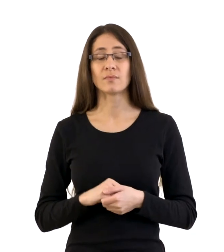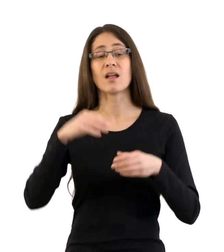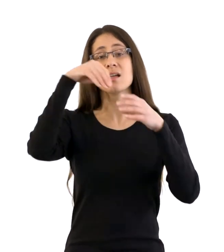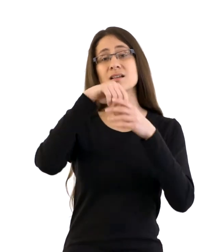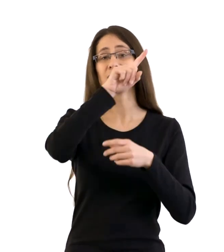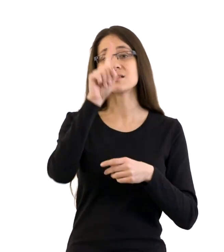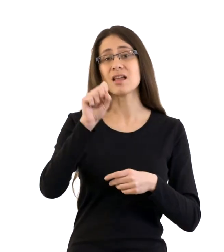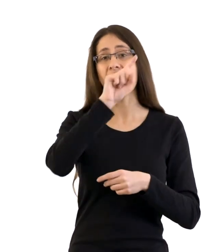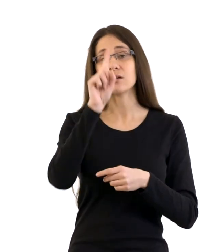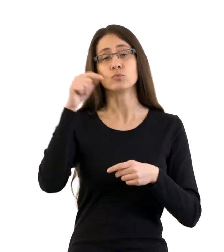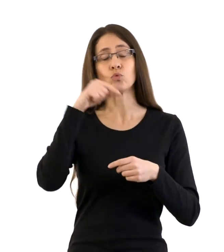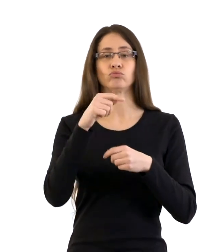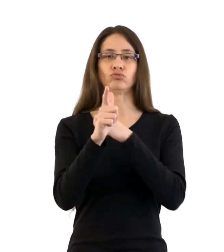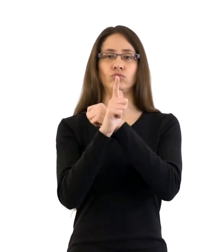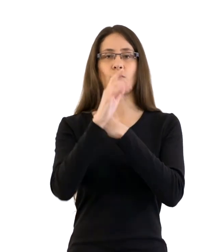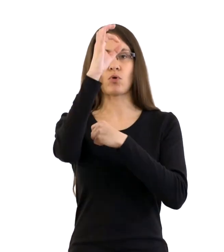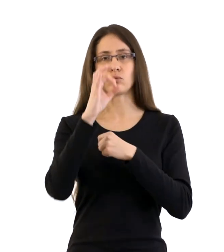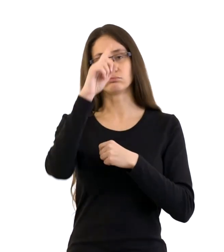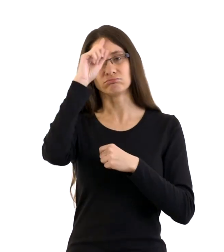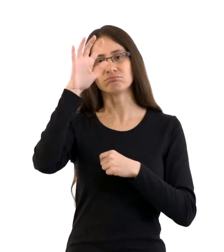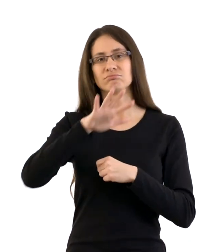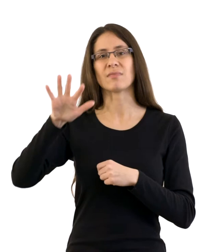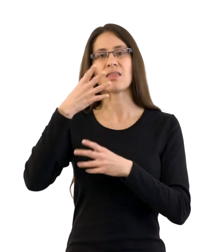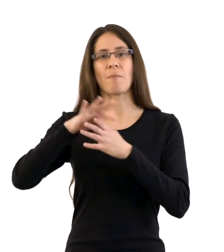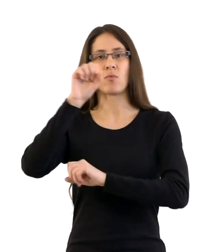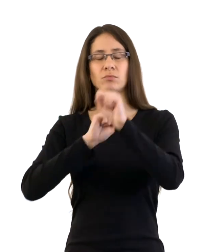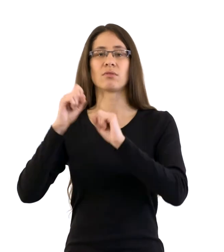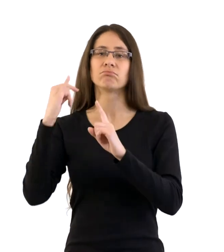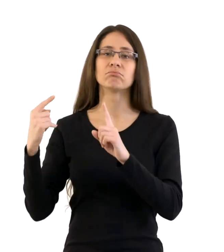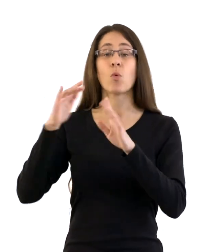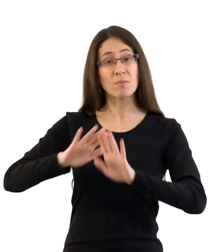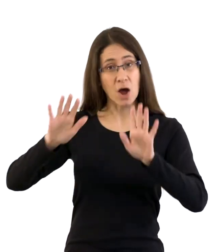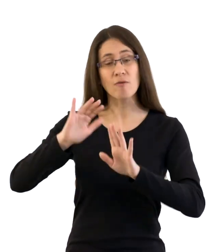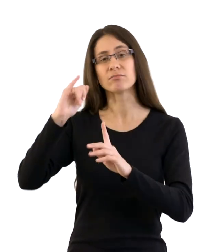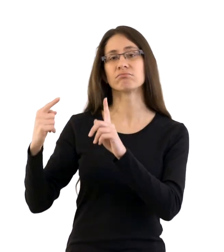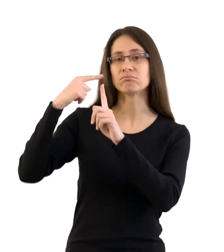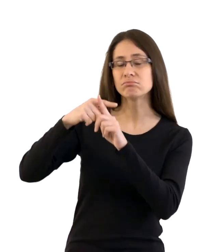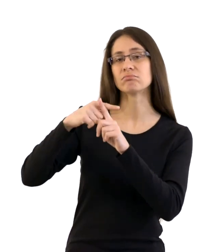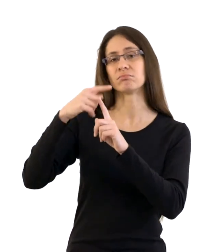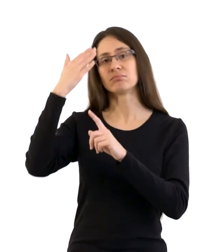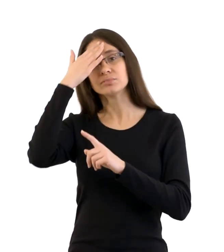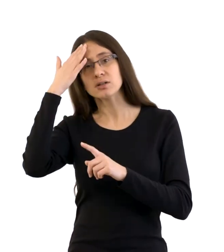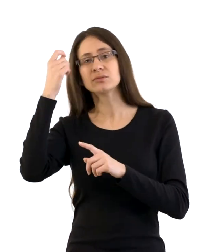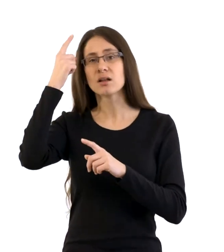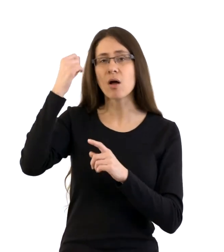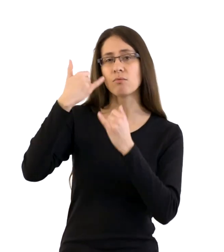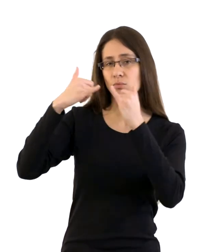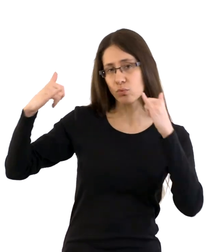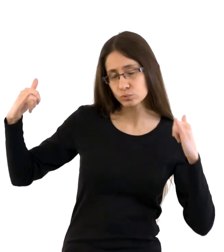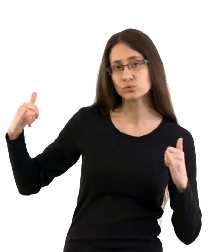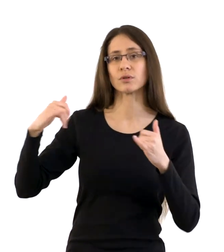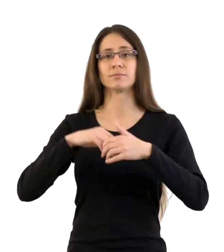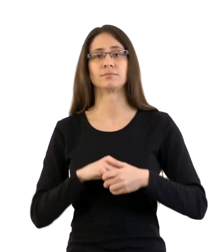W ZAZ co najmniej 70% z ogółu pracowników musi być osobami z niepełnosprawnością w stopniu umiarkowanym z dodatkowymi chorobami psychicznymi i intelektualnymi.